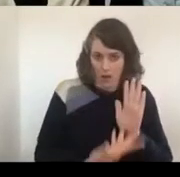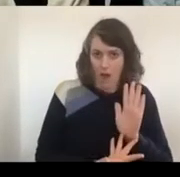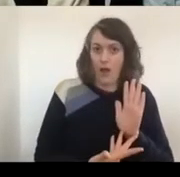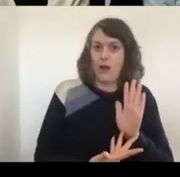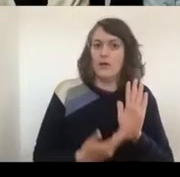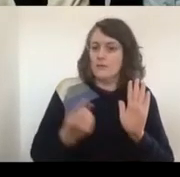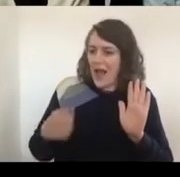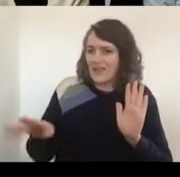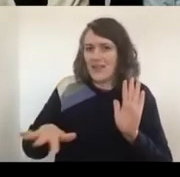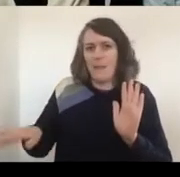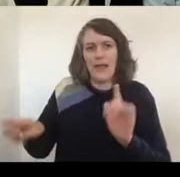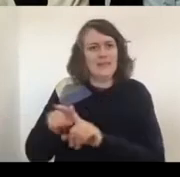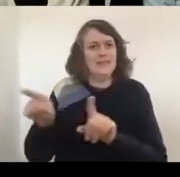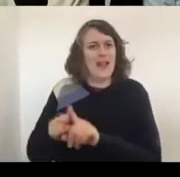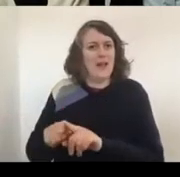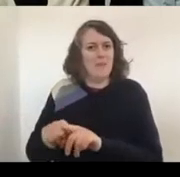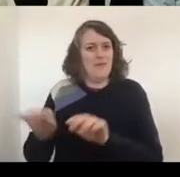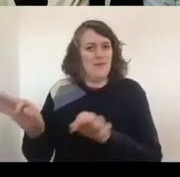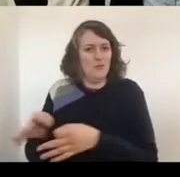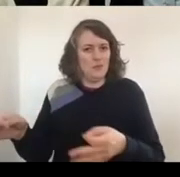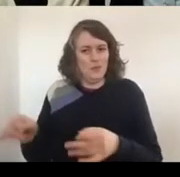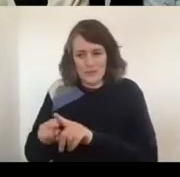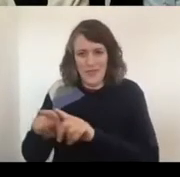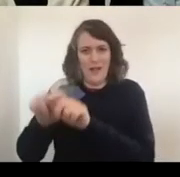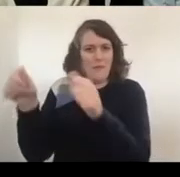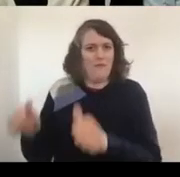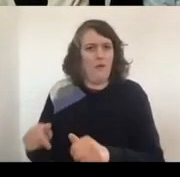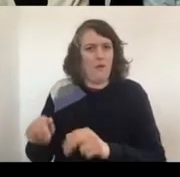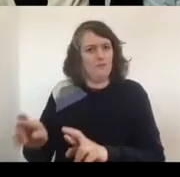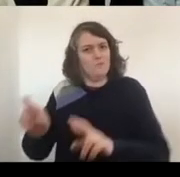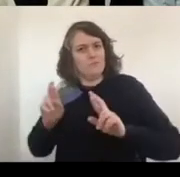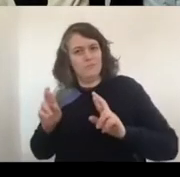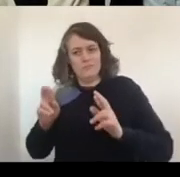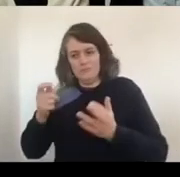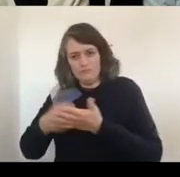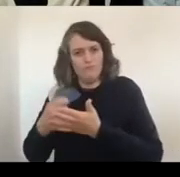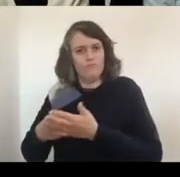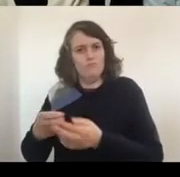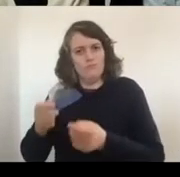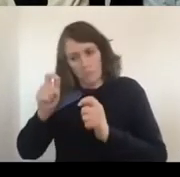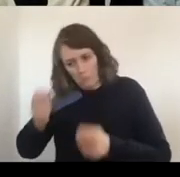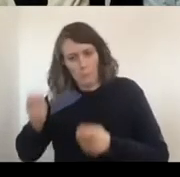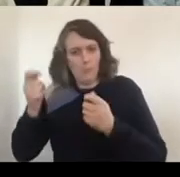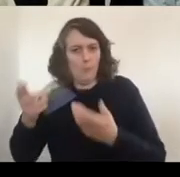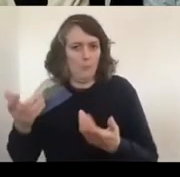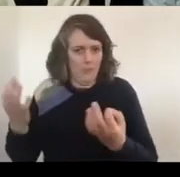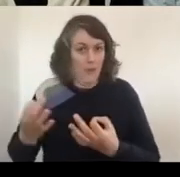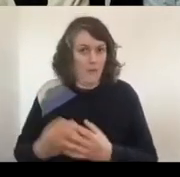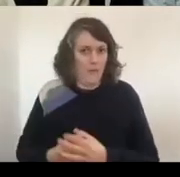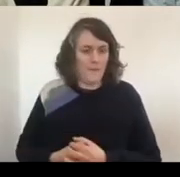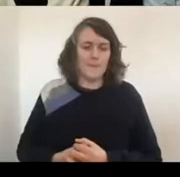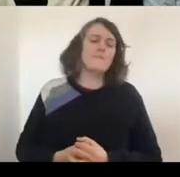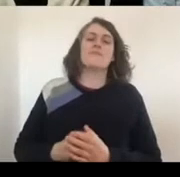wir machen ist seit 10 Jahren auch wir haben ein Projekt auferlegt, dass auch die Landesregierung